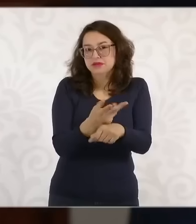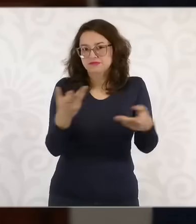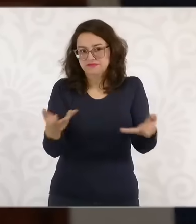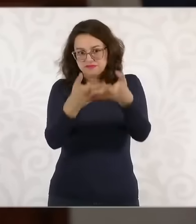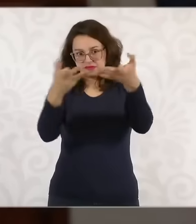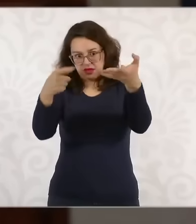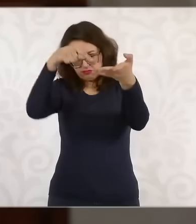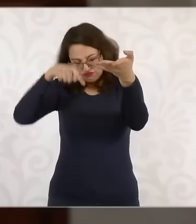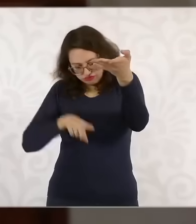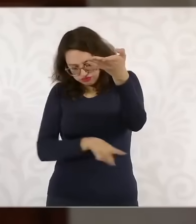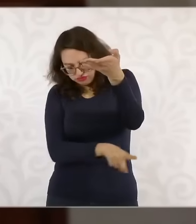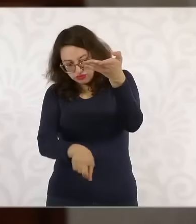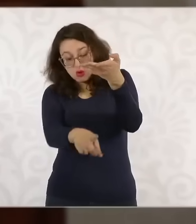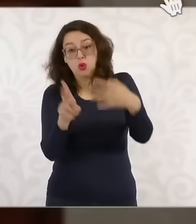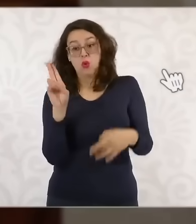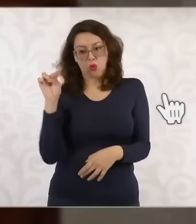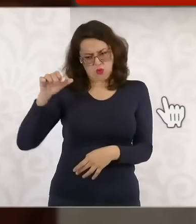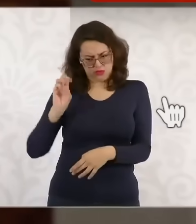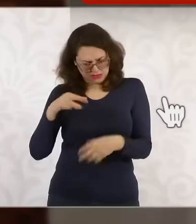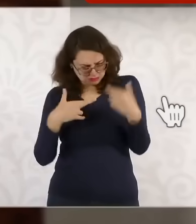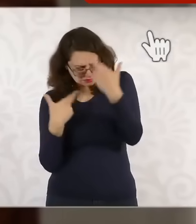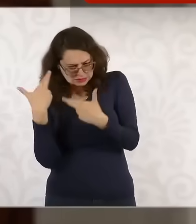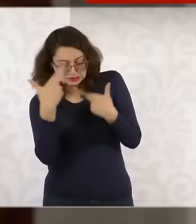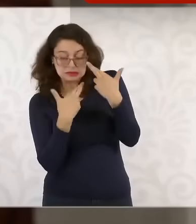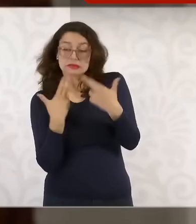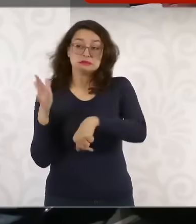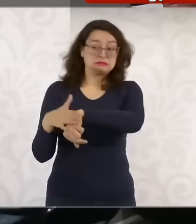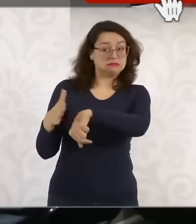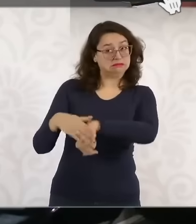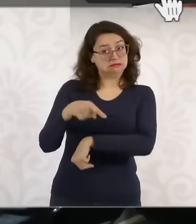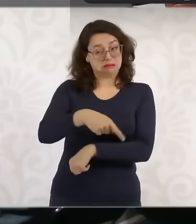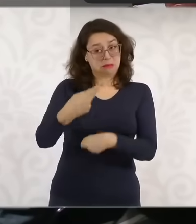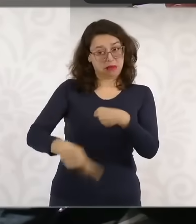UNAM ha estudiado y que ha alertado como un recurso que se encuentra en riesgo ante la